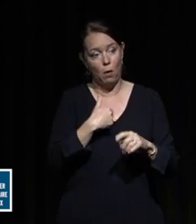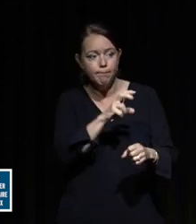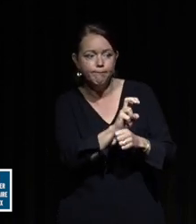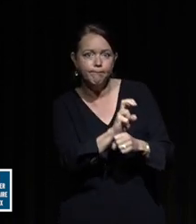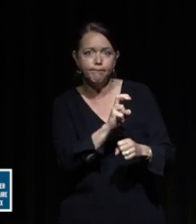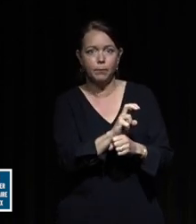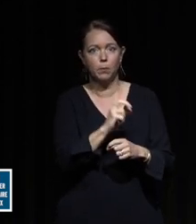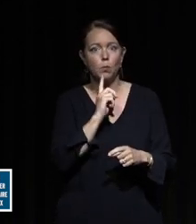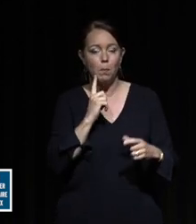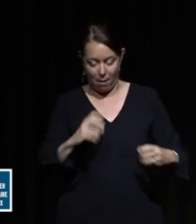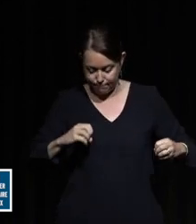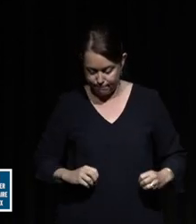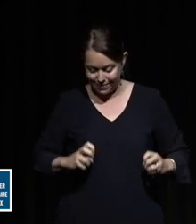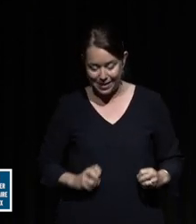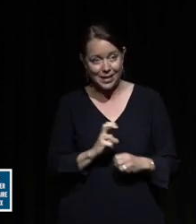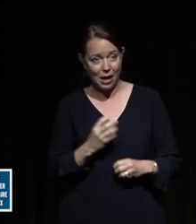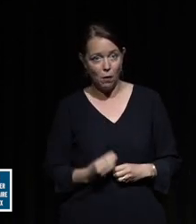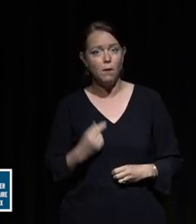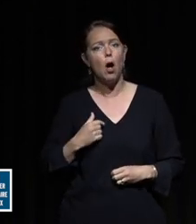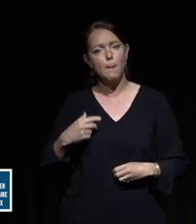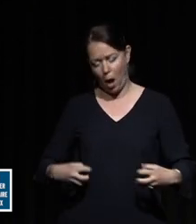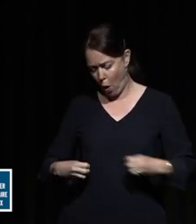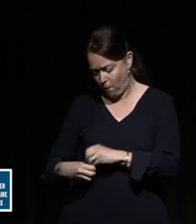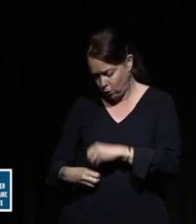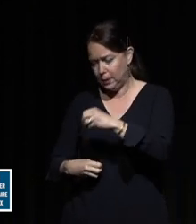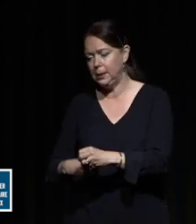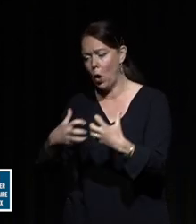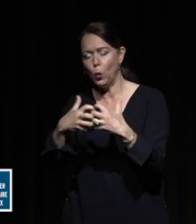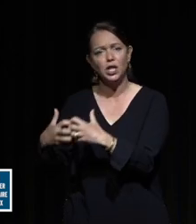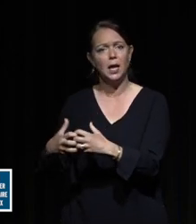fertilité par congélation ovocytaire dans la drôme et rieuse surtout dans deux cas qui sont validés